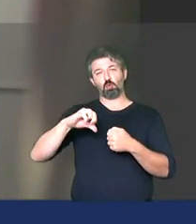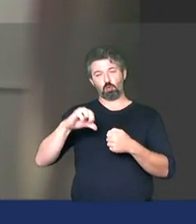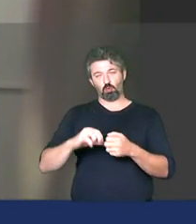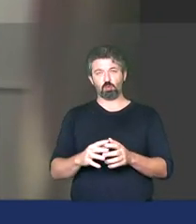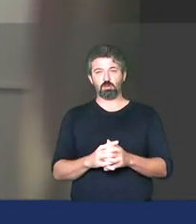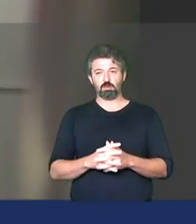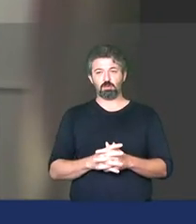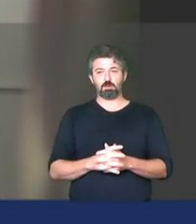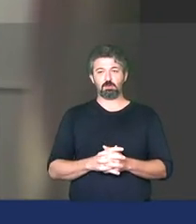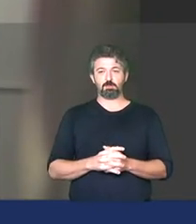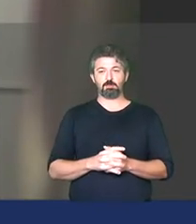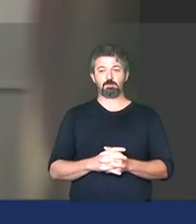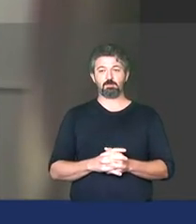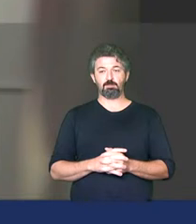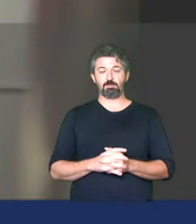DO INCISO, DO CITADO CAPUT DO